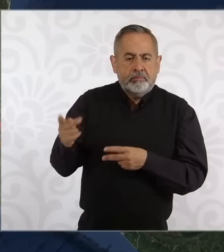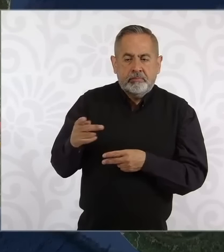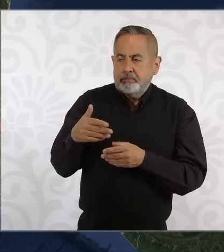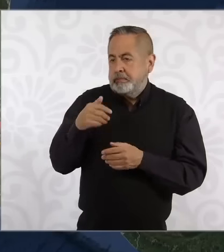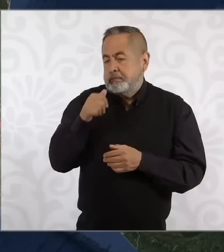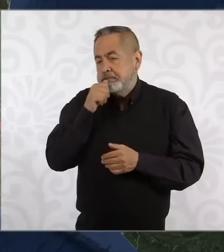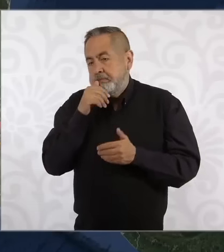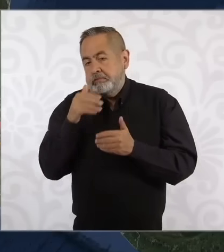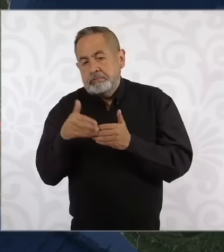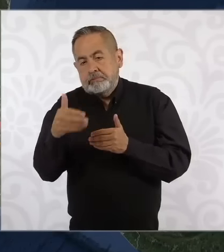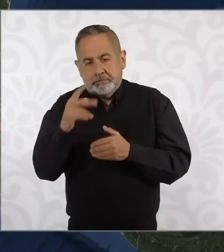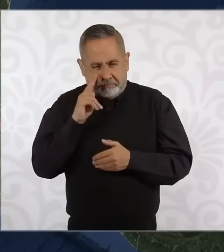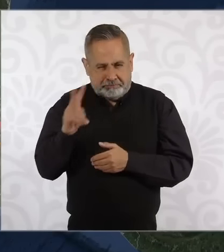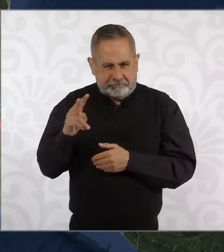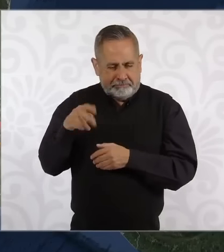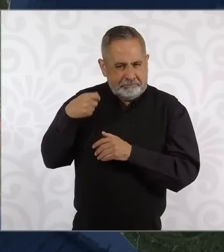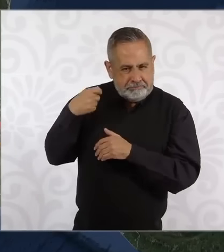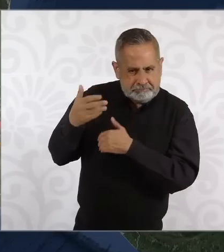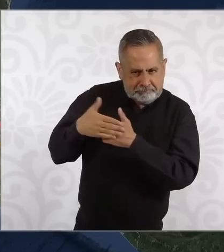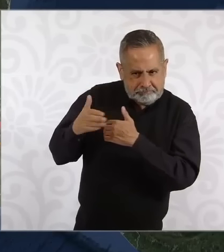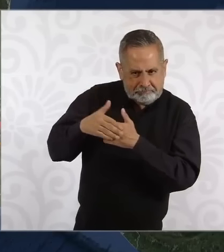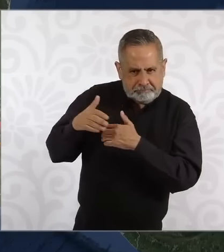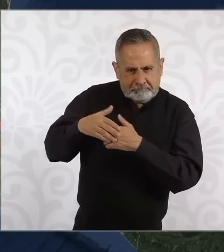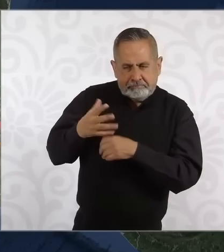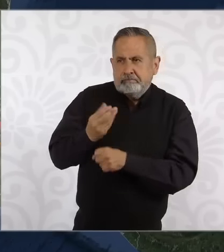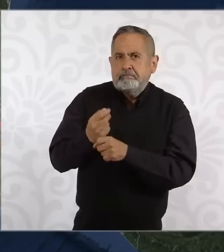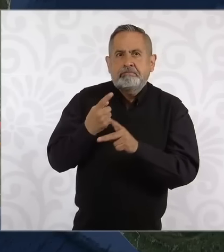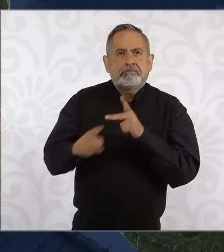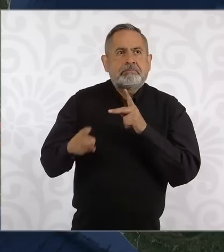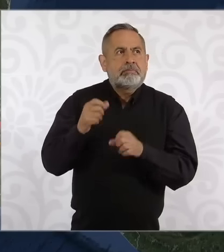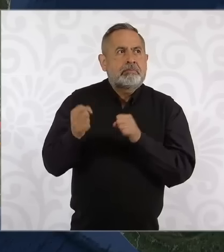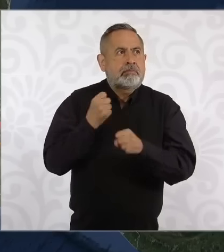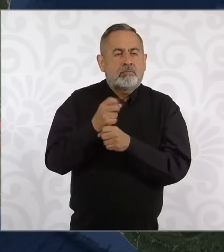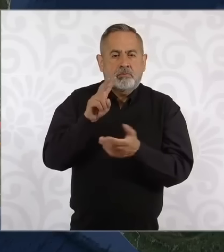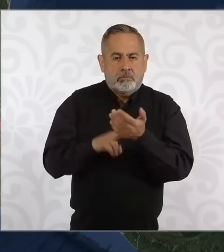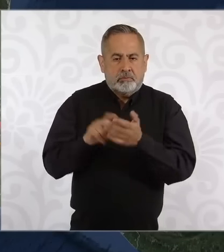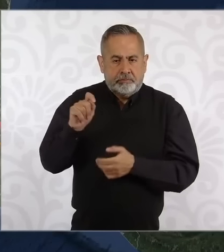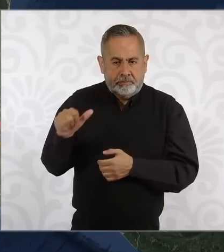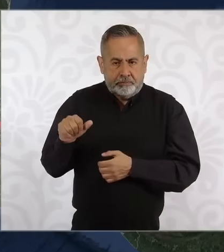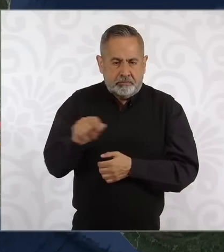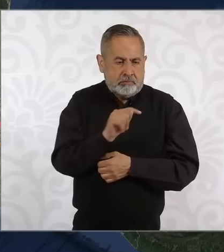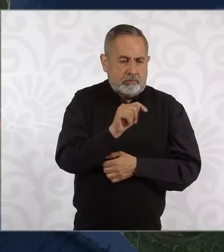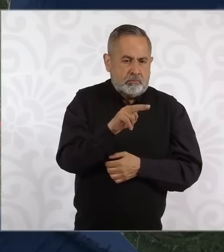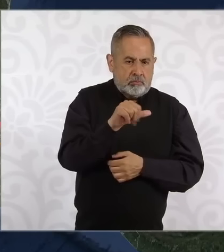estos que ahora veremos imágenes. Iniciaremos en 2026 Las Tunas, Barrio Quinto, Manzanillo,